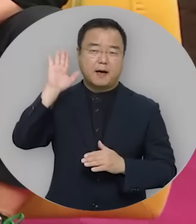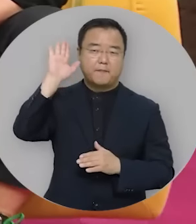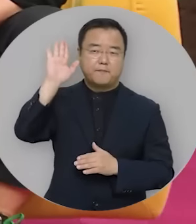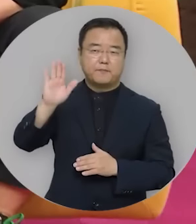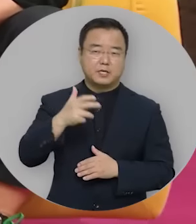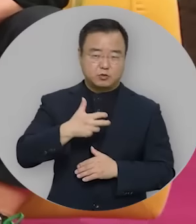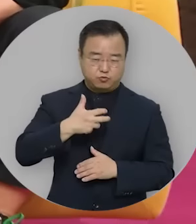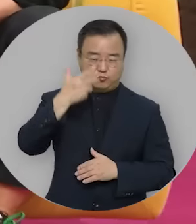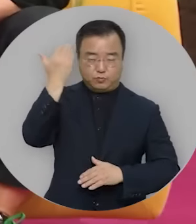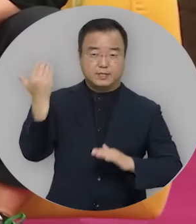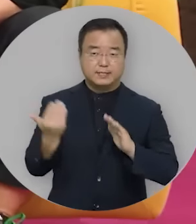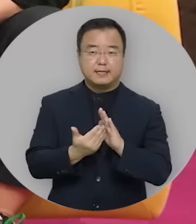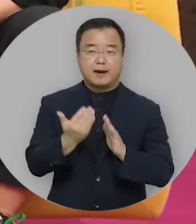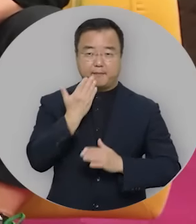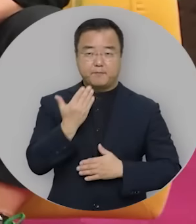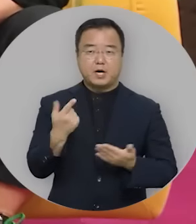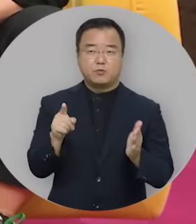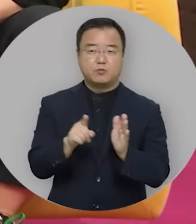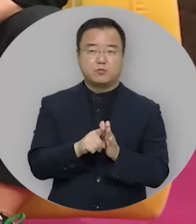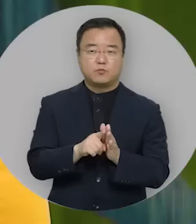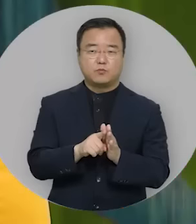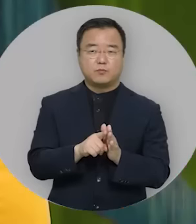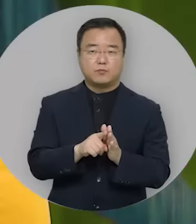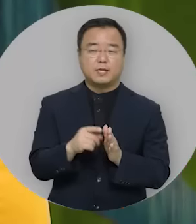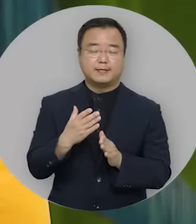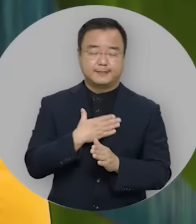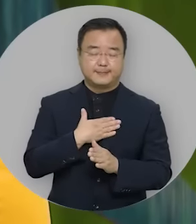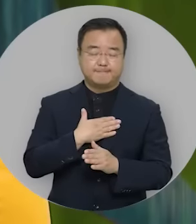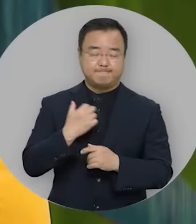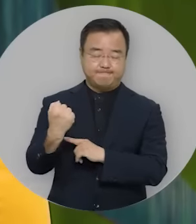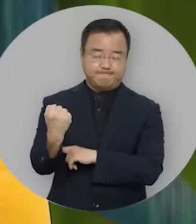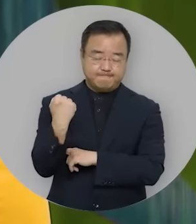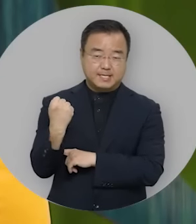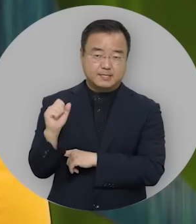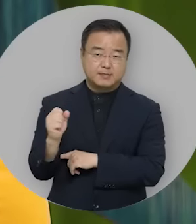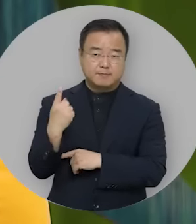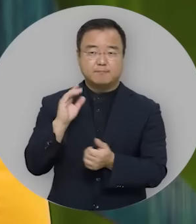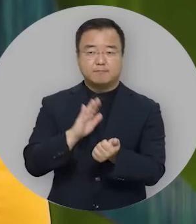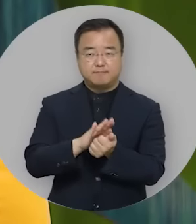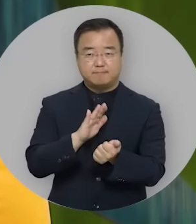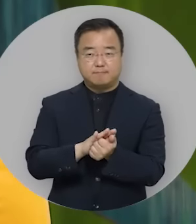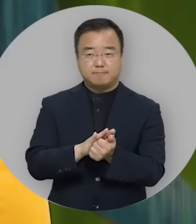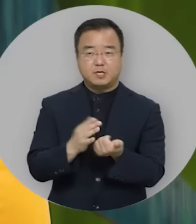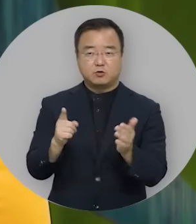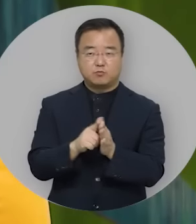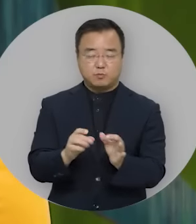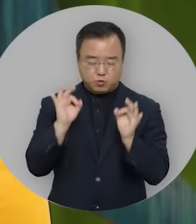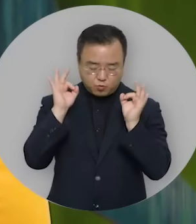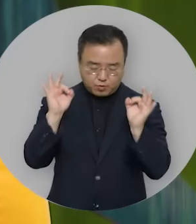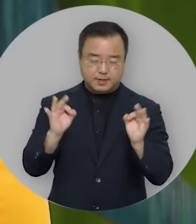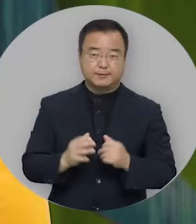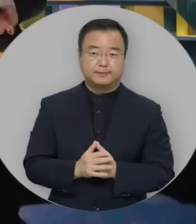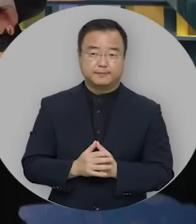그리고 또 우리 학생들의 꿈을 실현할 수 있도록 그런 큰 원동력이자 큰 버팀목이 되기 위해 노력하도록 하겠습니다.